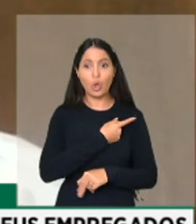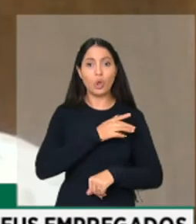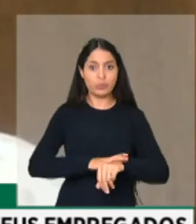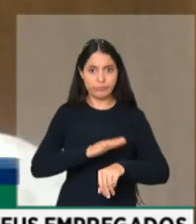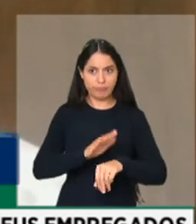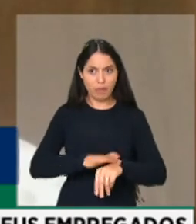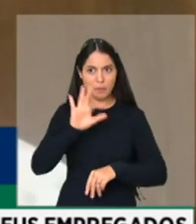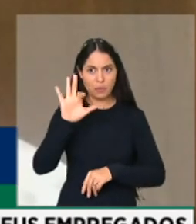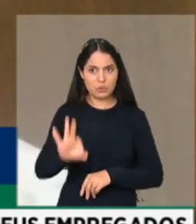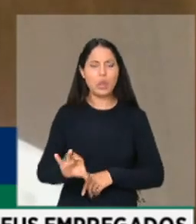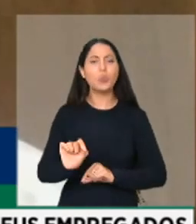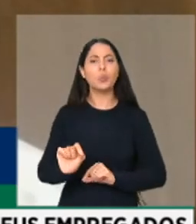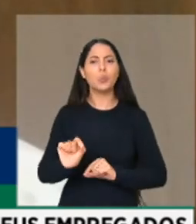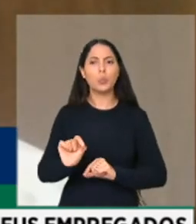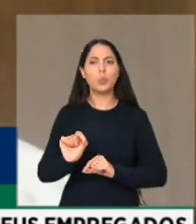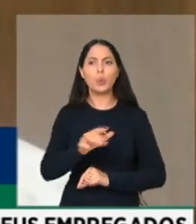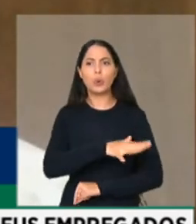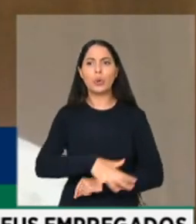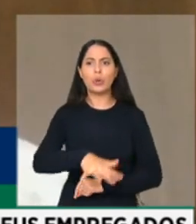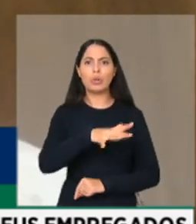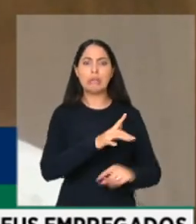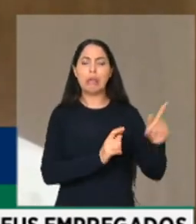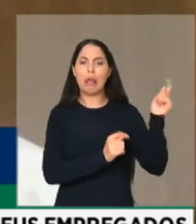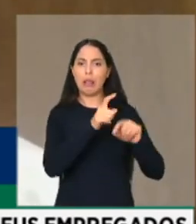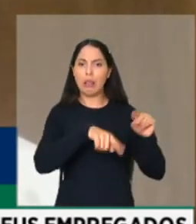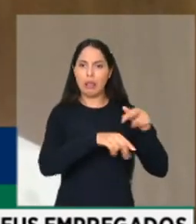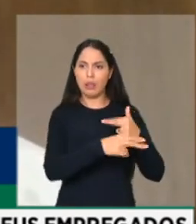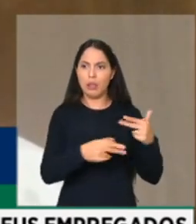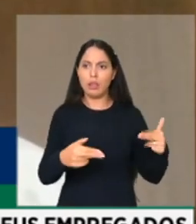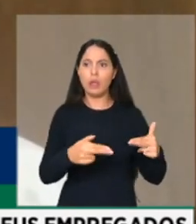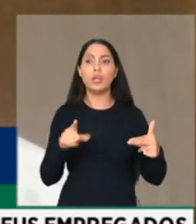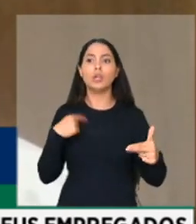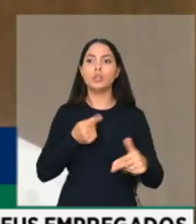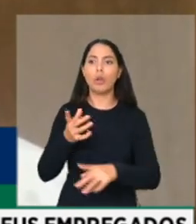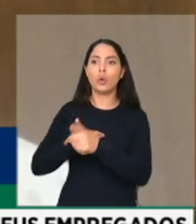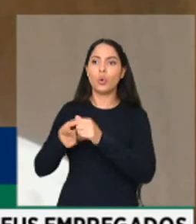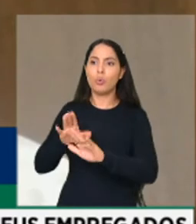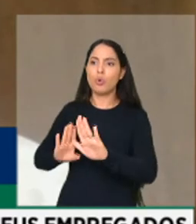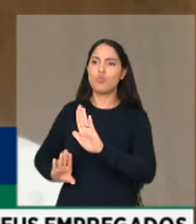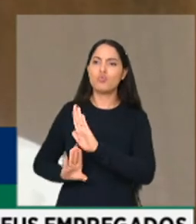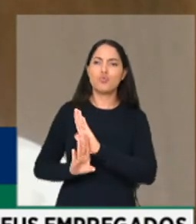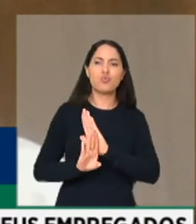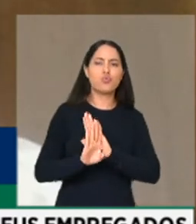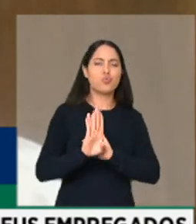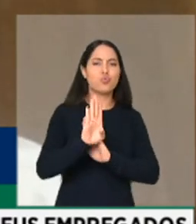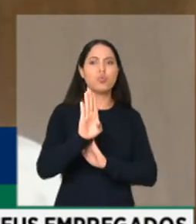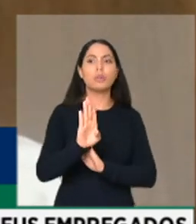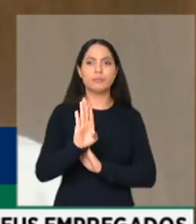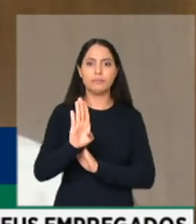SENTIDO, COM VISTAS A POSSIBILITAR, DE MANEIRA TEMPESTIVA AS CATEGORIAS E RETOMAR O CRESCIMENTO ECONÔMICO SEM IMPACTAR NO ORÇAMENTO DO ESTADO,